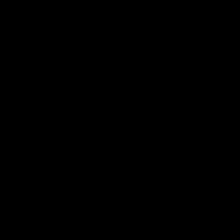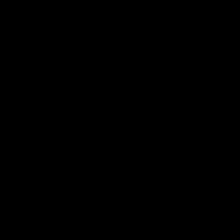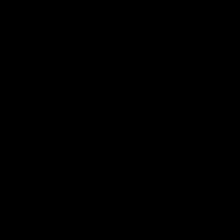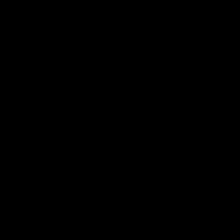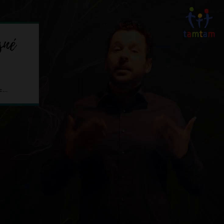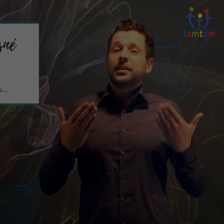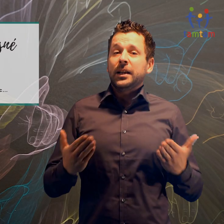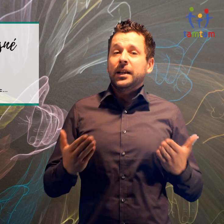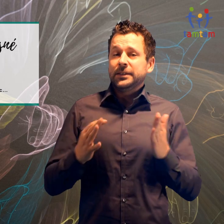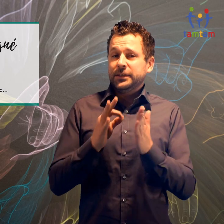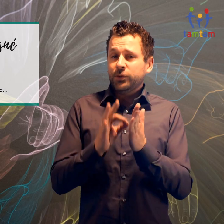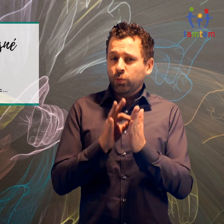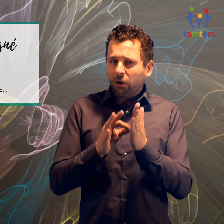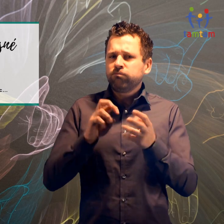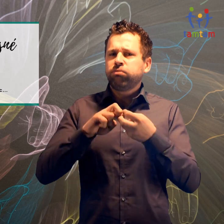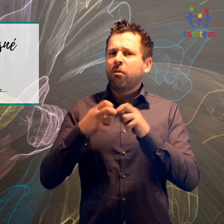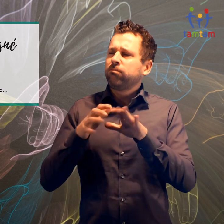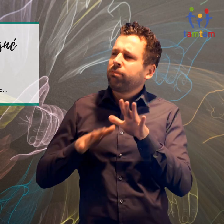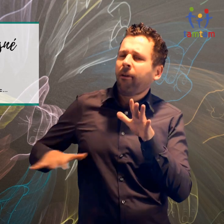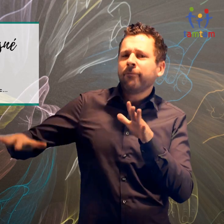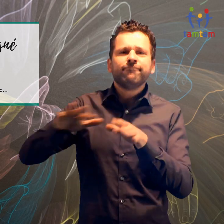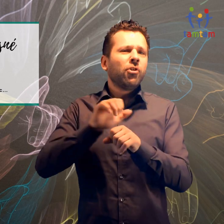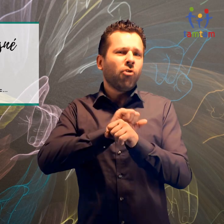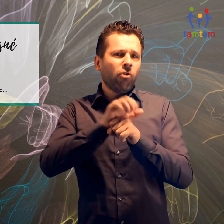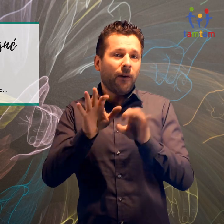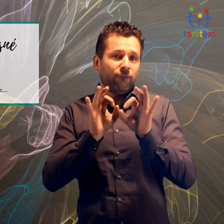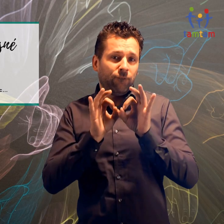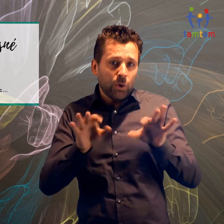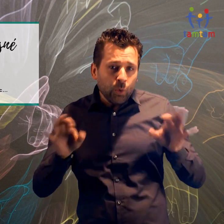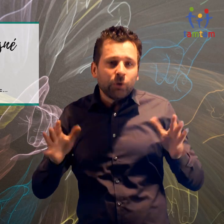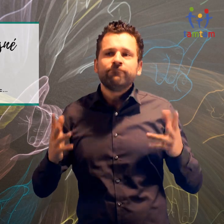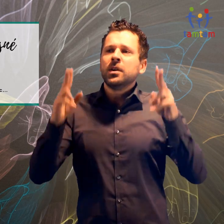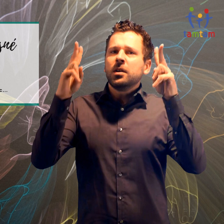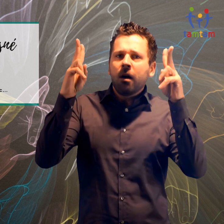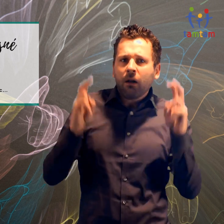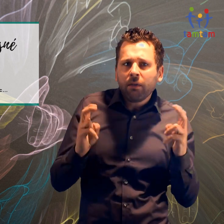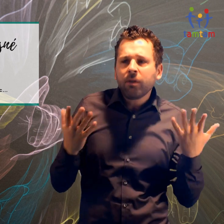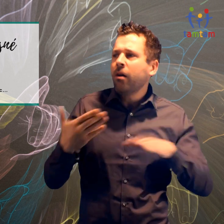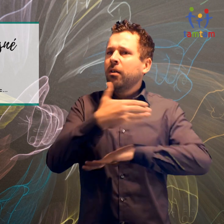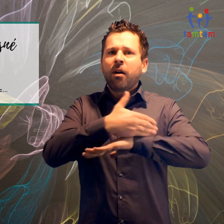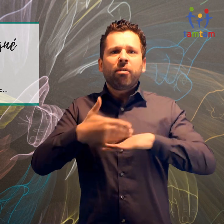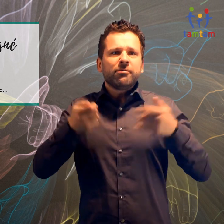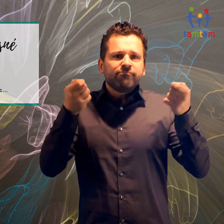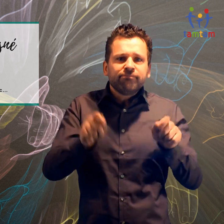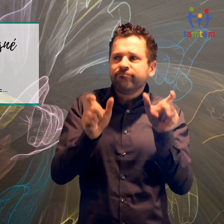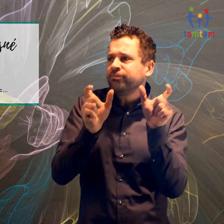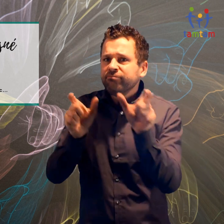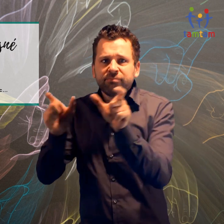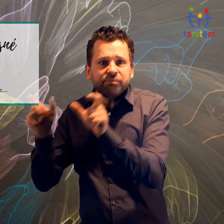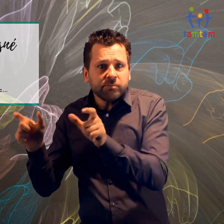V současné době se všichni potýkáme se situací ohledně koronaviru. Její součástí je karanténa, uzavřené hranice a další omezení.